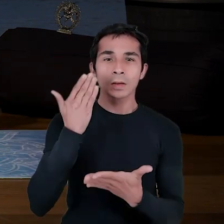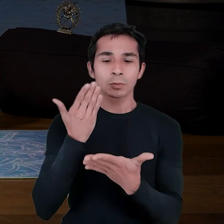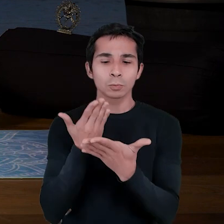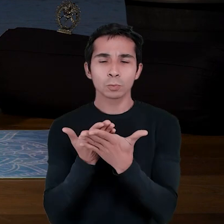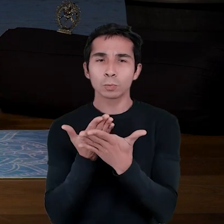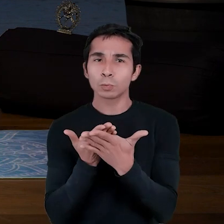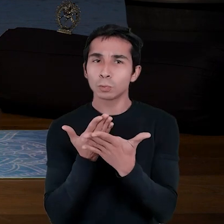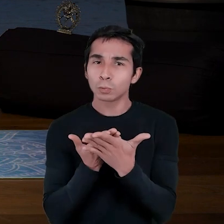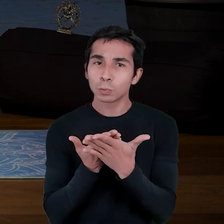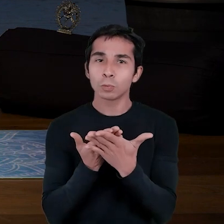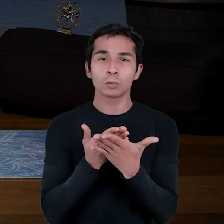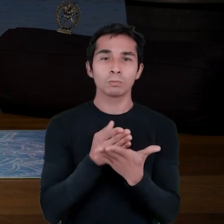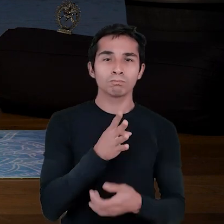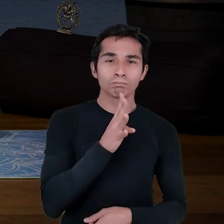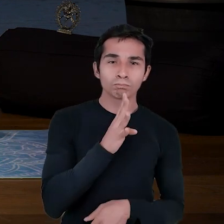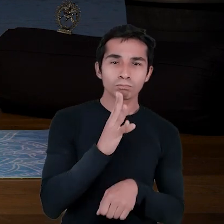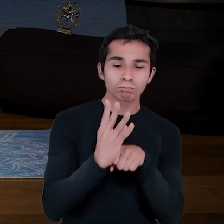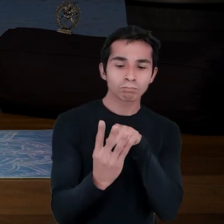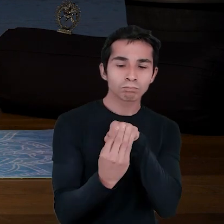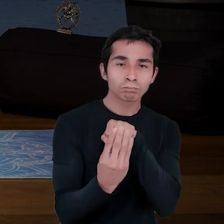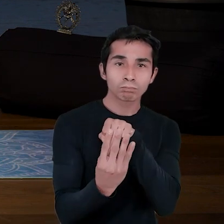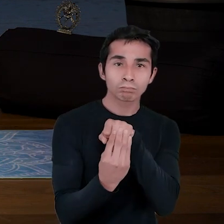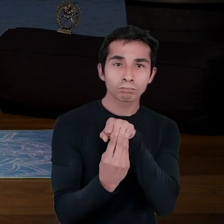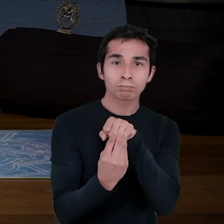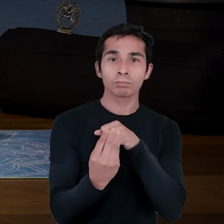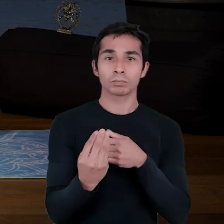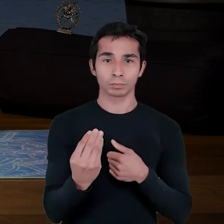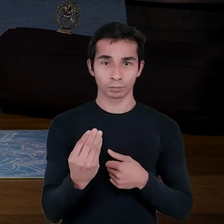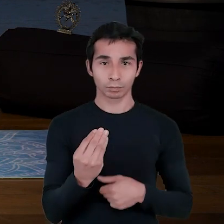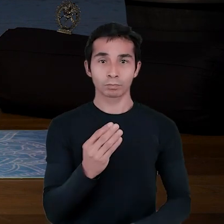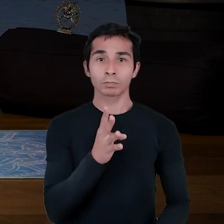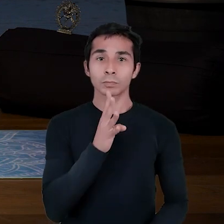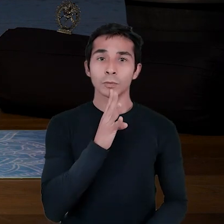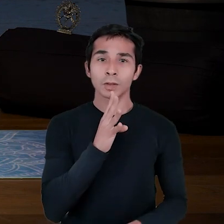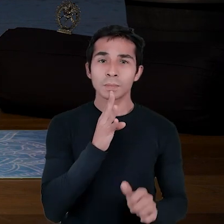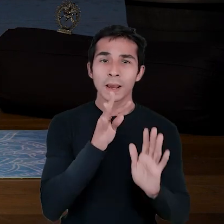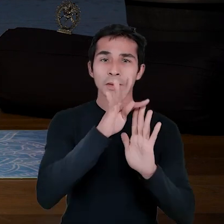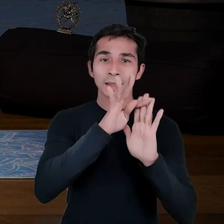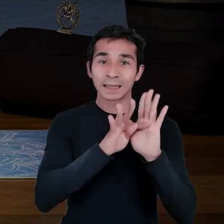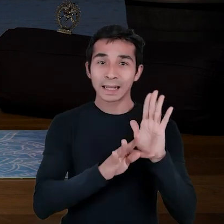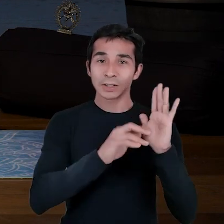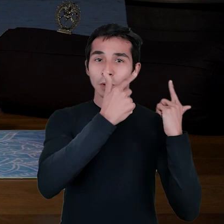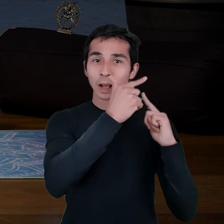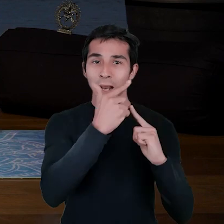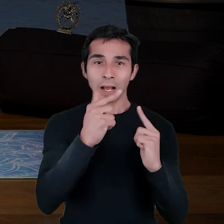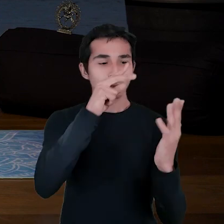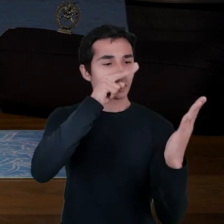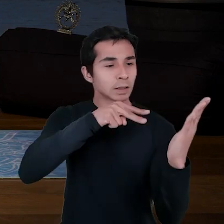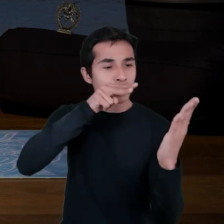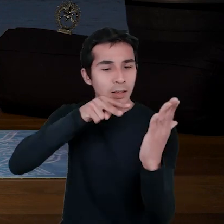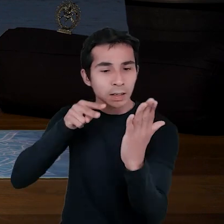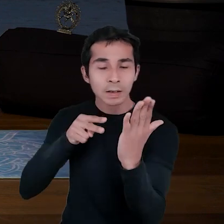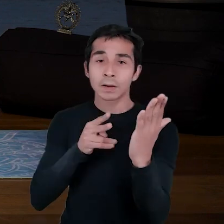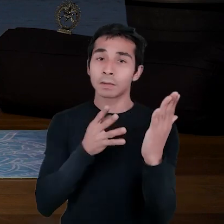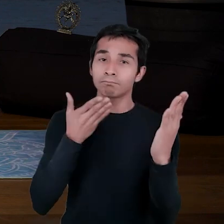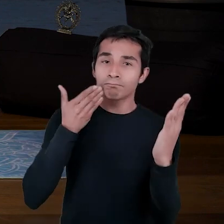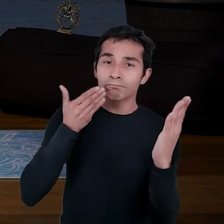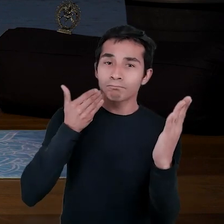a compreensão dos estudos, ao entendimento intelectual, o conhecimento dos textos clássicos.